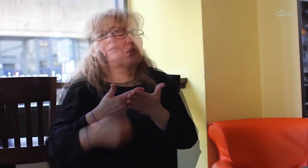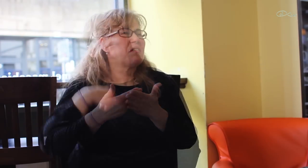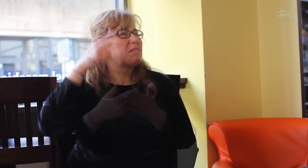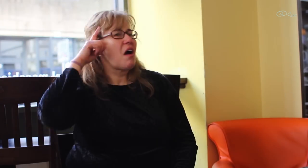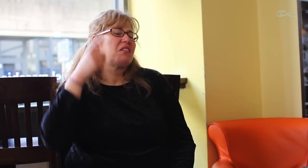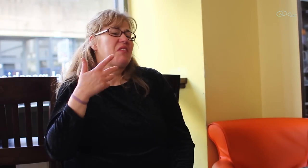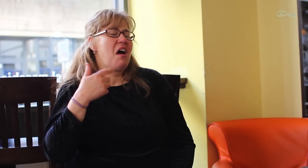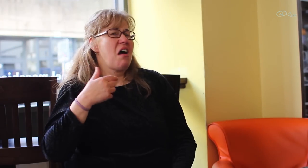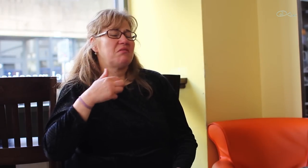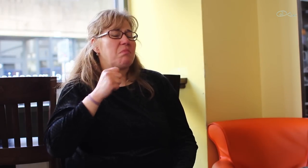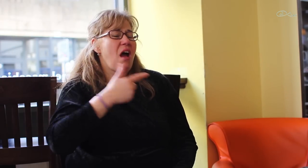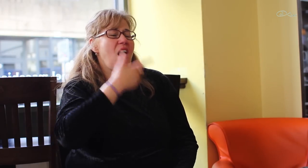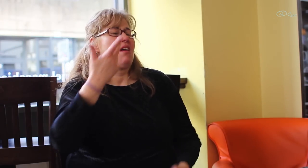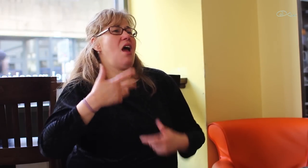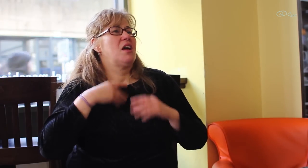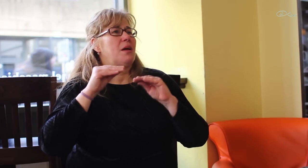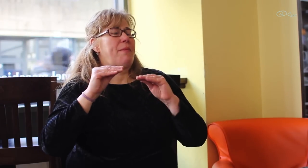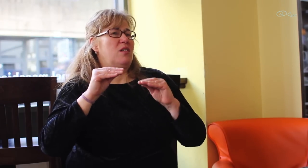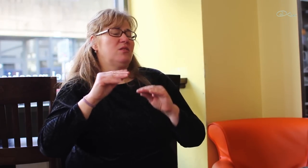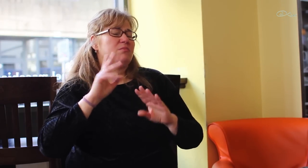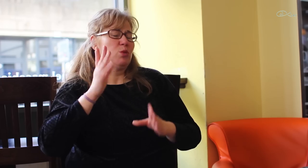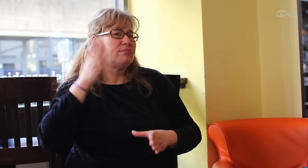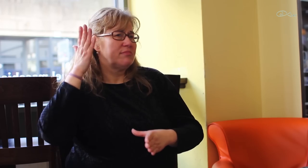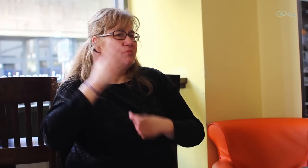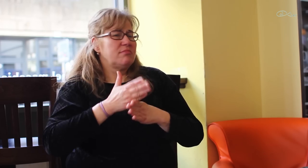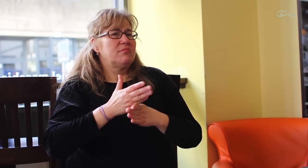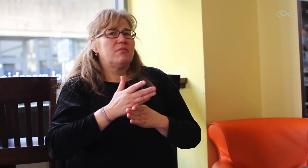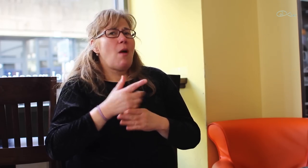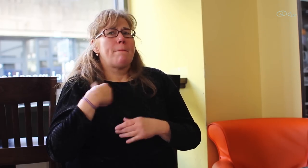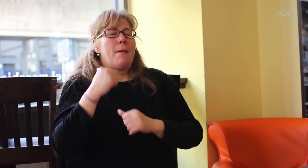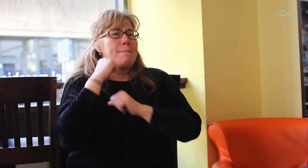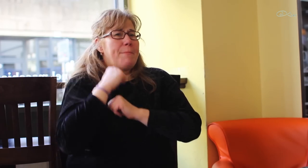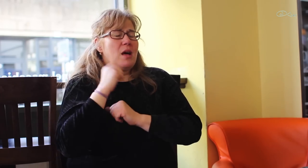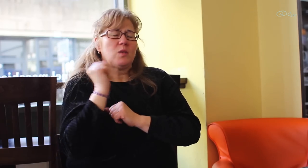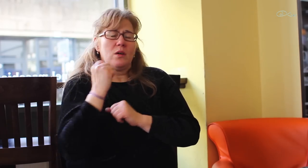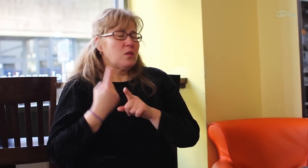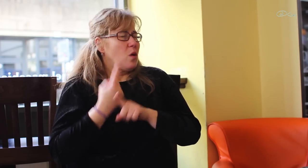Aber ich glaube, in ein paar Jahren muss ich damit aufhören. Die Belastung ist einfach zu hoch.